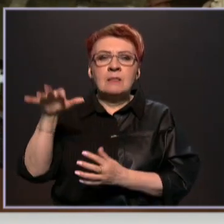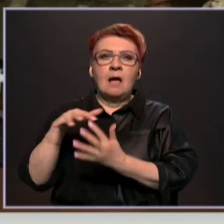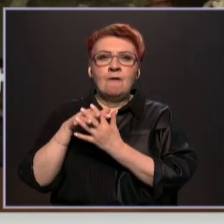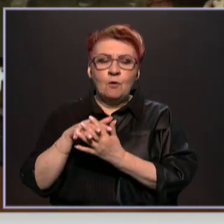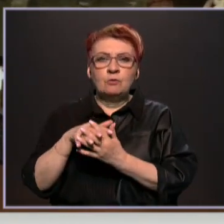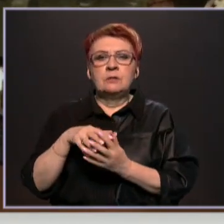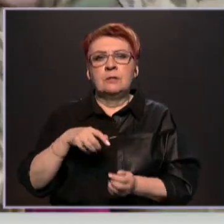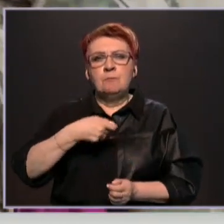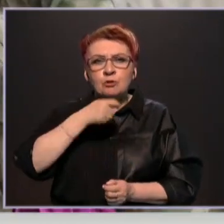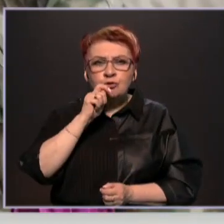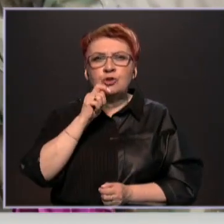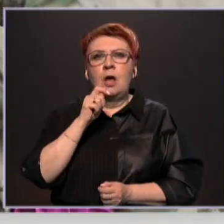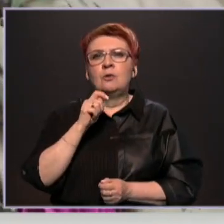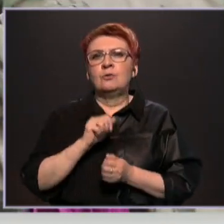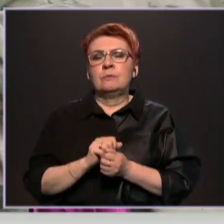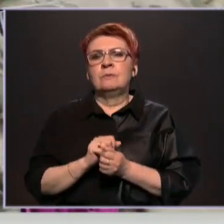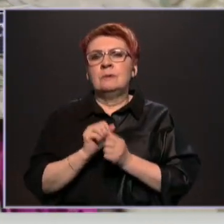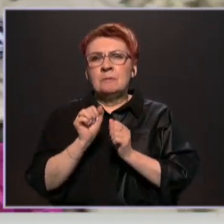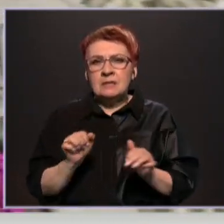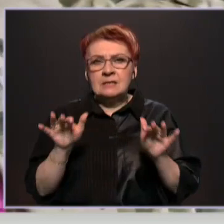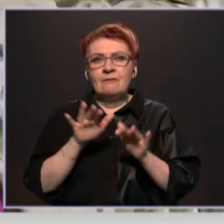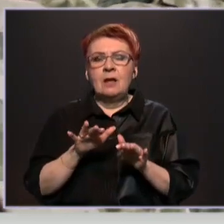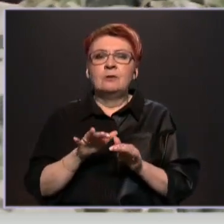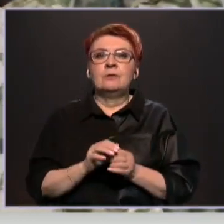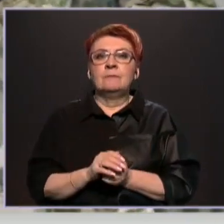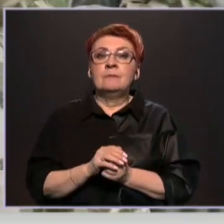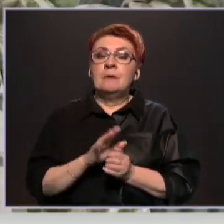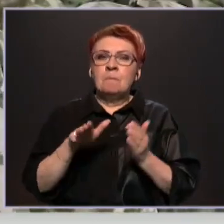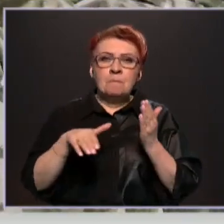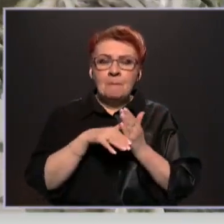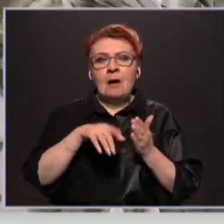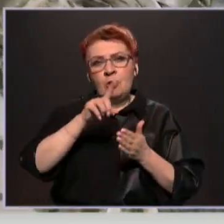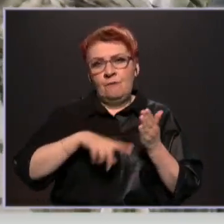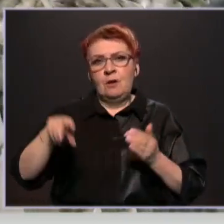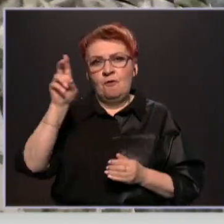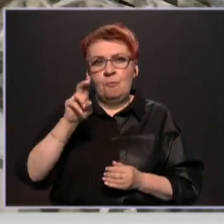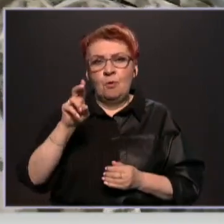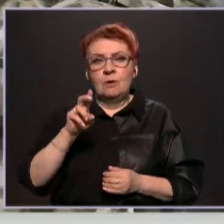бойцов росгвардии помогая сохранить А кому-то и обрести Веру в Бога Господь и